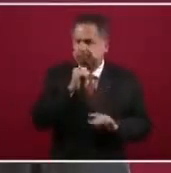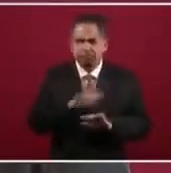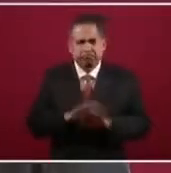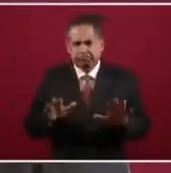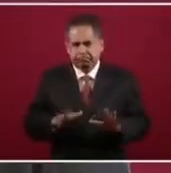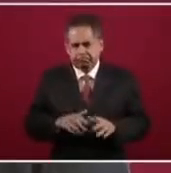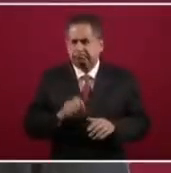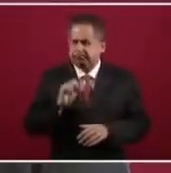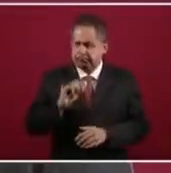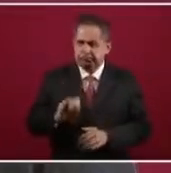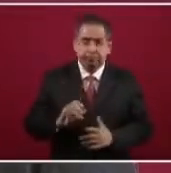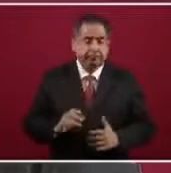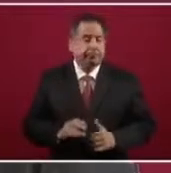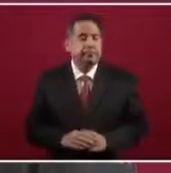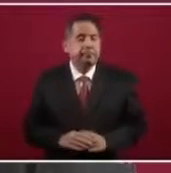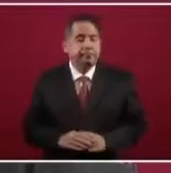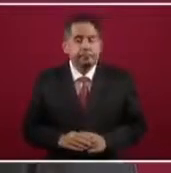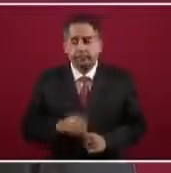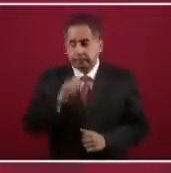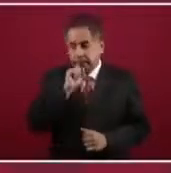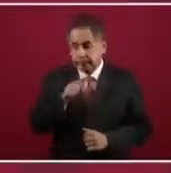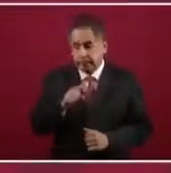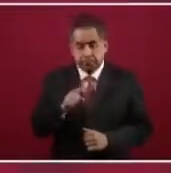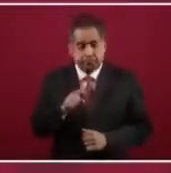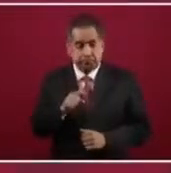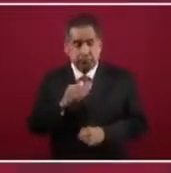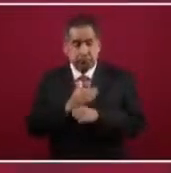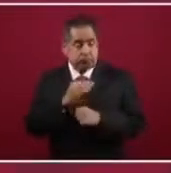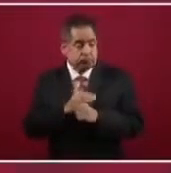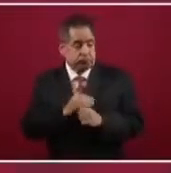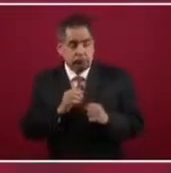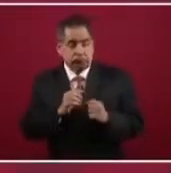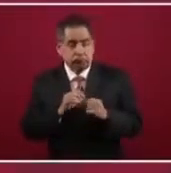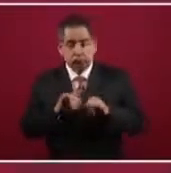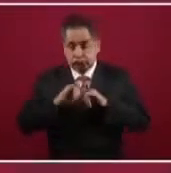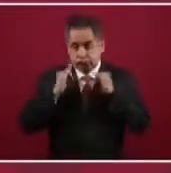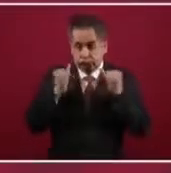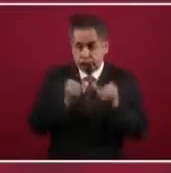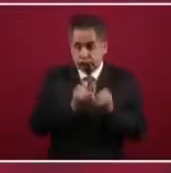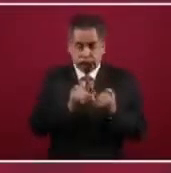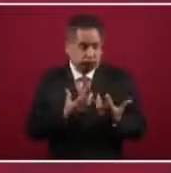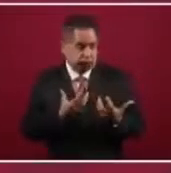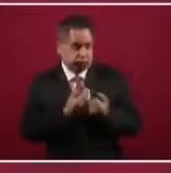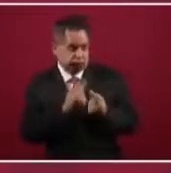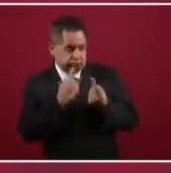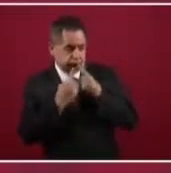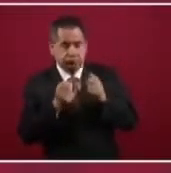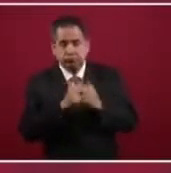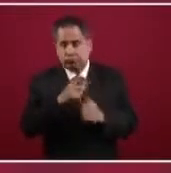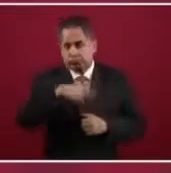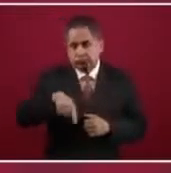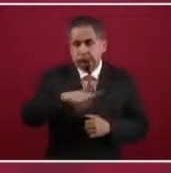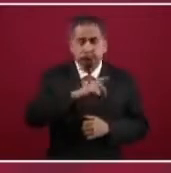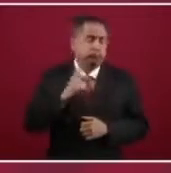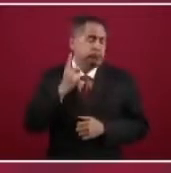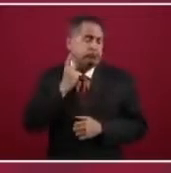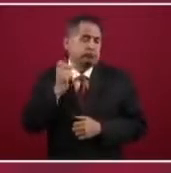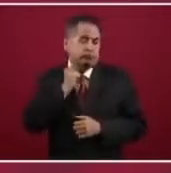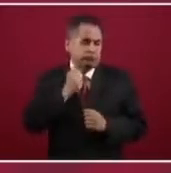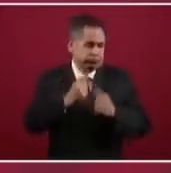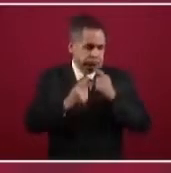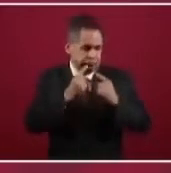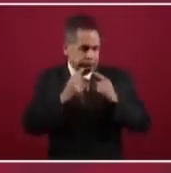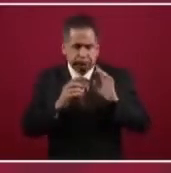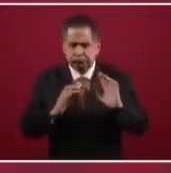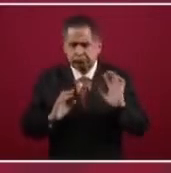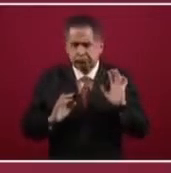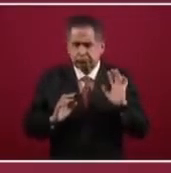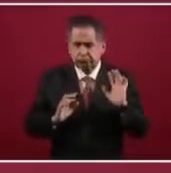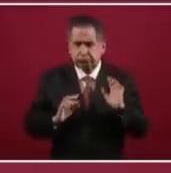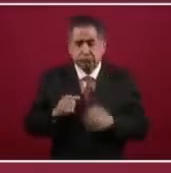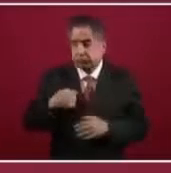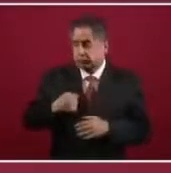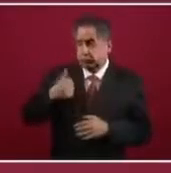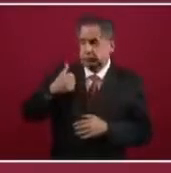Y además de este encuentro con legisladores, que no es el primero, ya nos hemos reunido